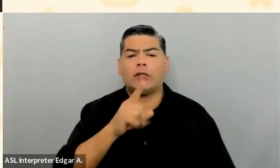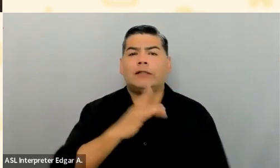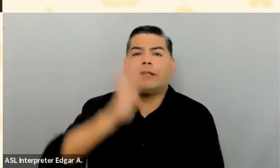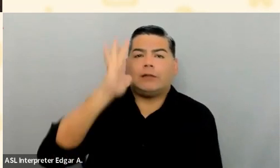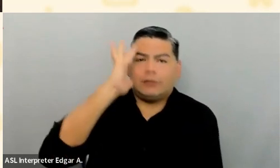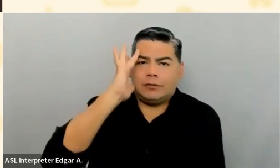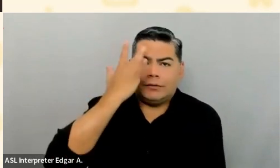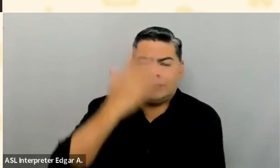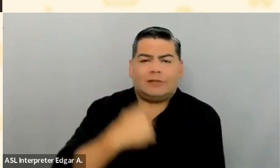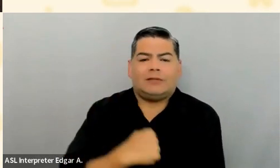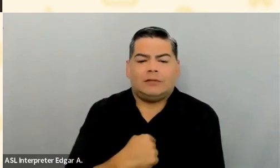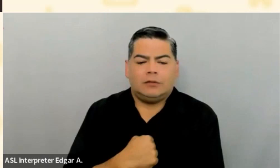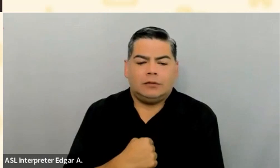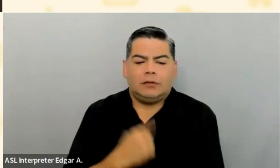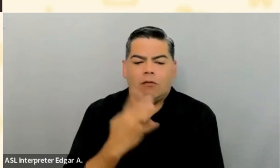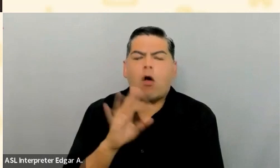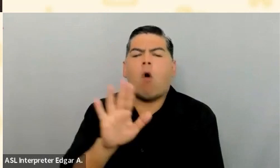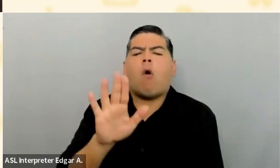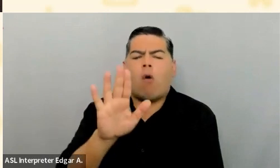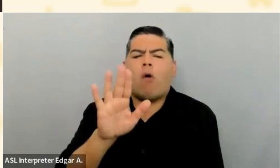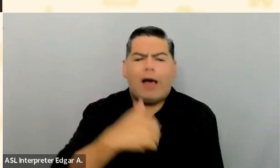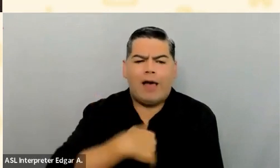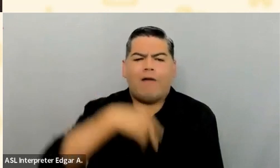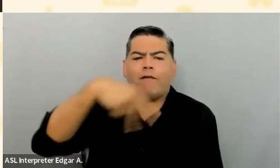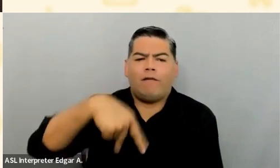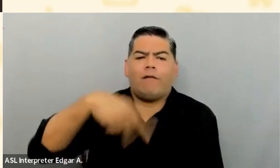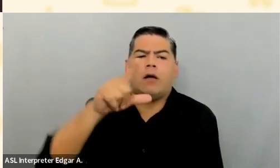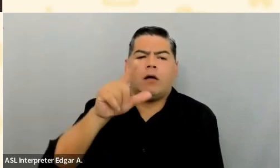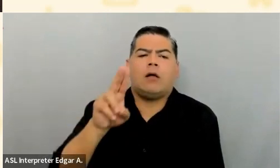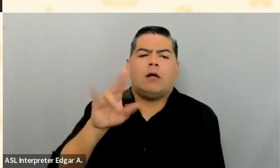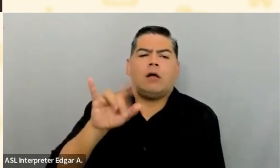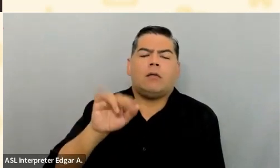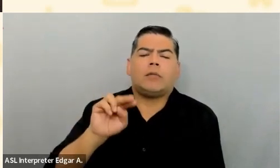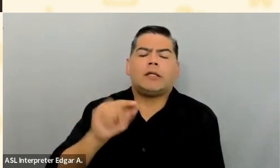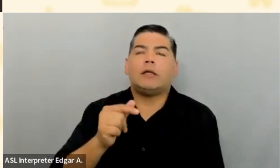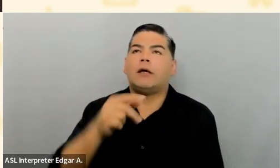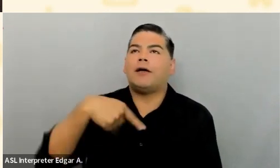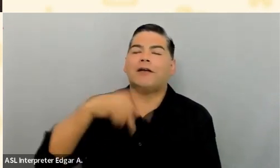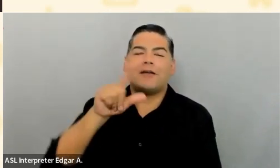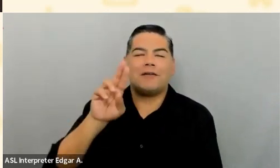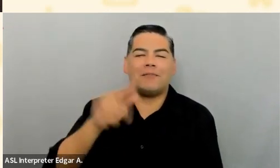porque dicen, oh, connecte esto aquí y ésto lo arreglará por ti.